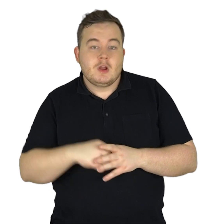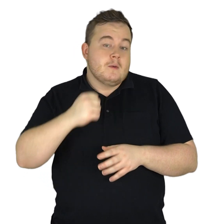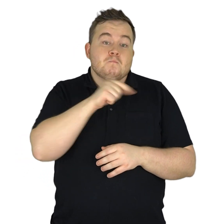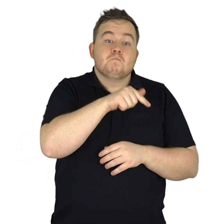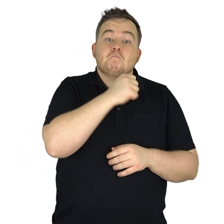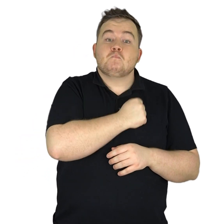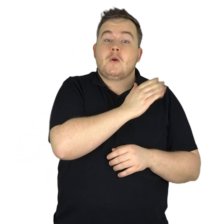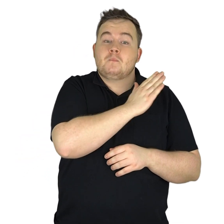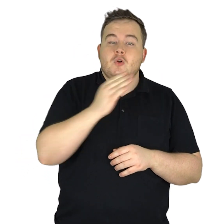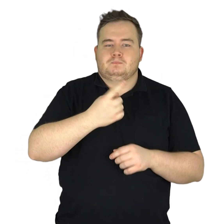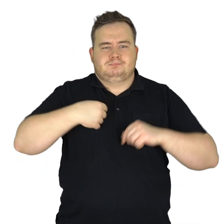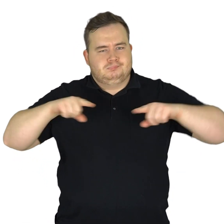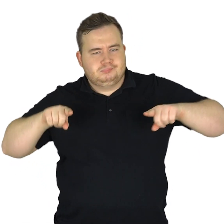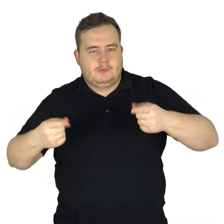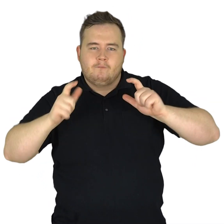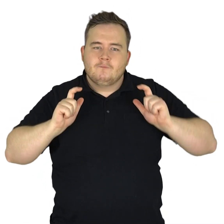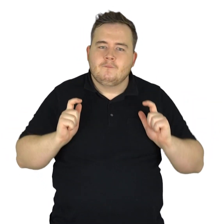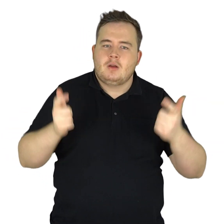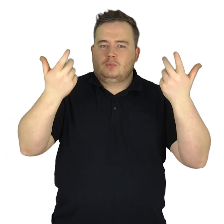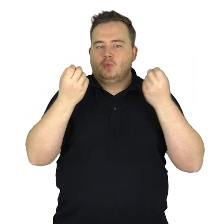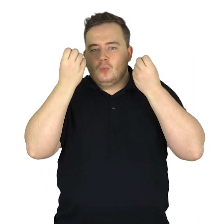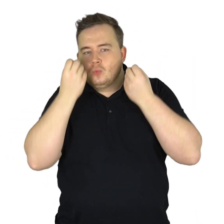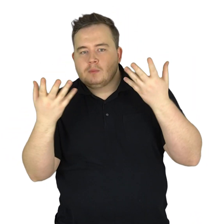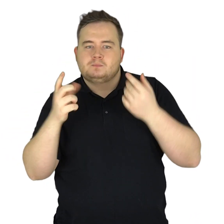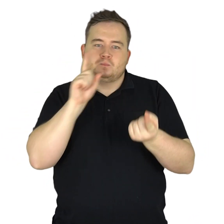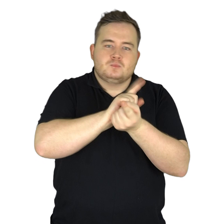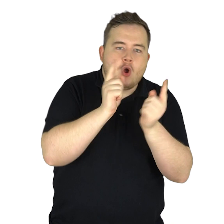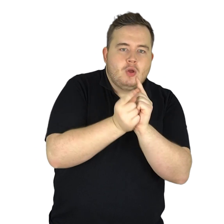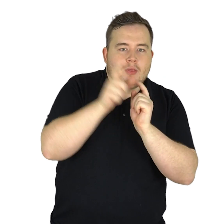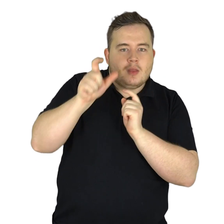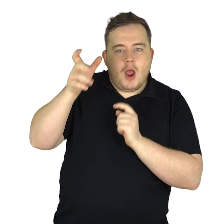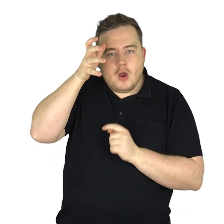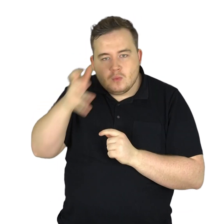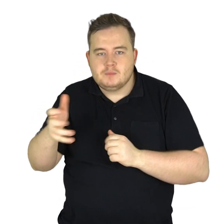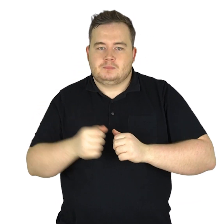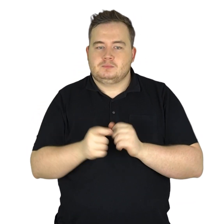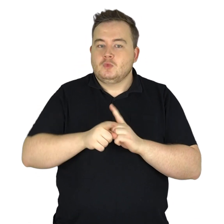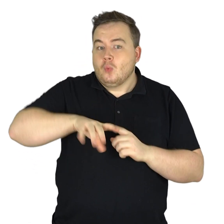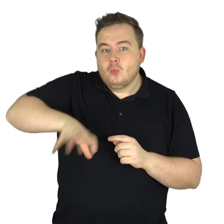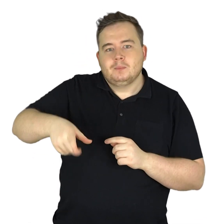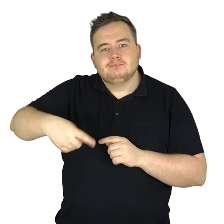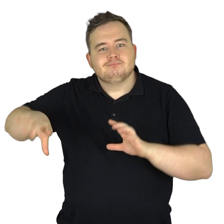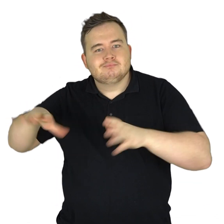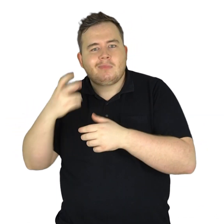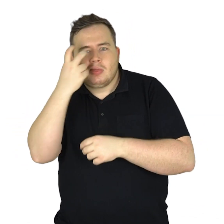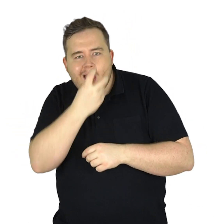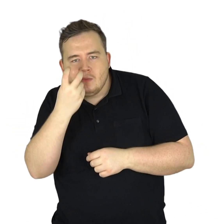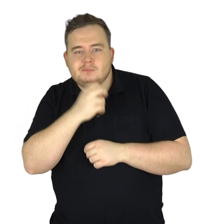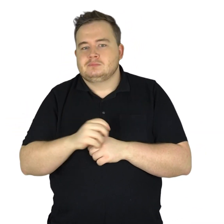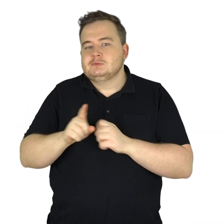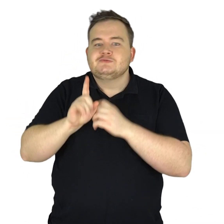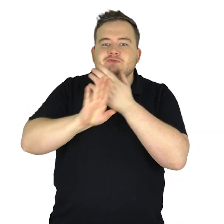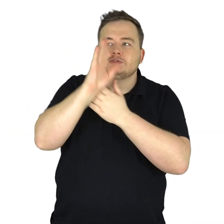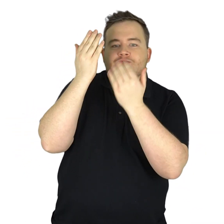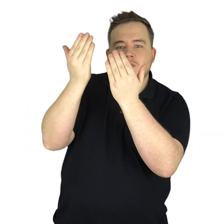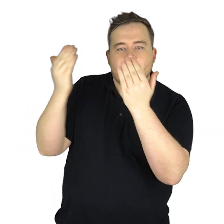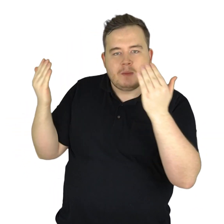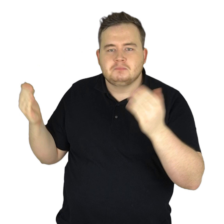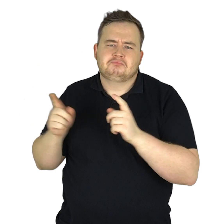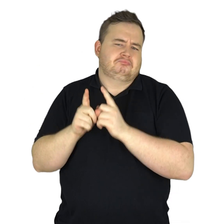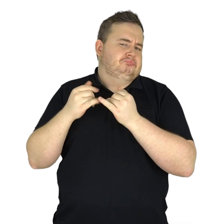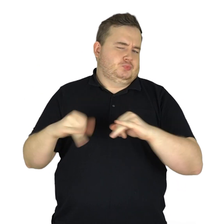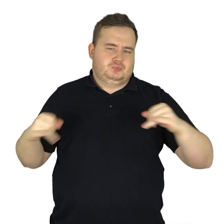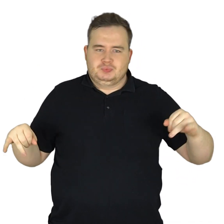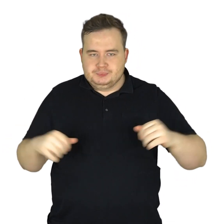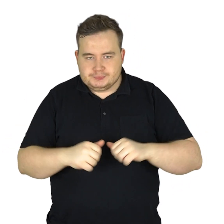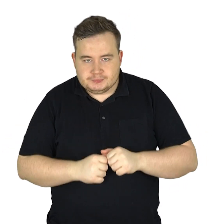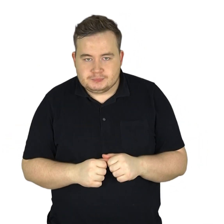W bibliotece organizujemy wydarzenia kulturalne, spotkania autorskie i grup zainteresowań, wystawy i inne.